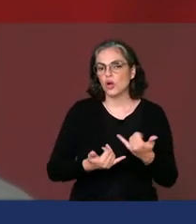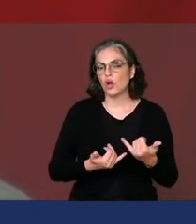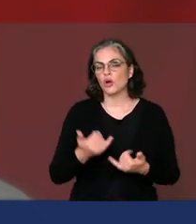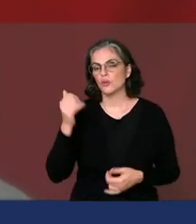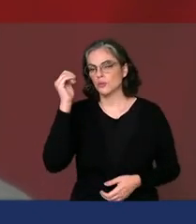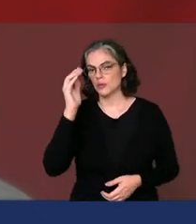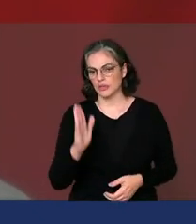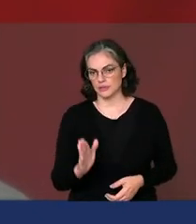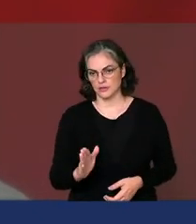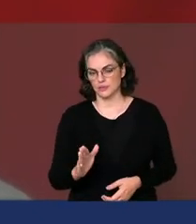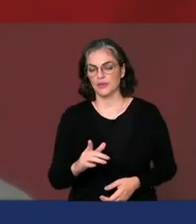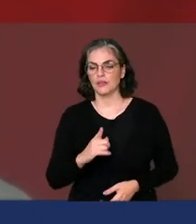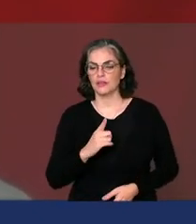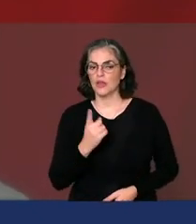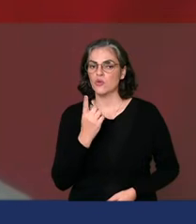DOS JOGOS NO BRASIL E SE TEM UM TIPO DE APOSTA QUE É DOS